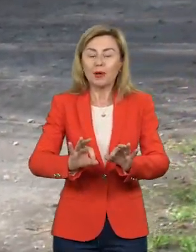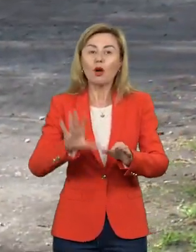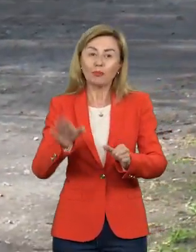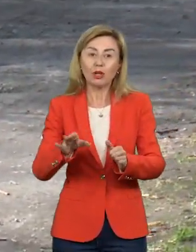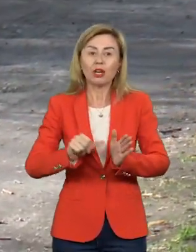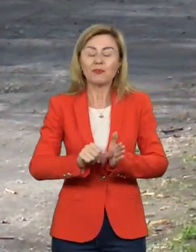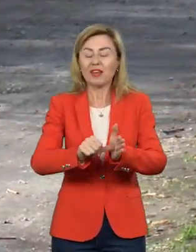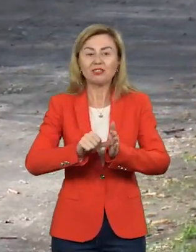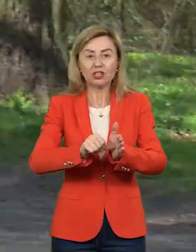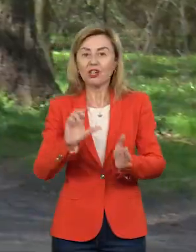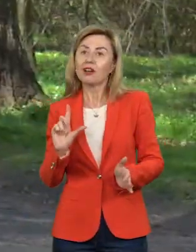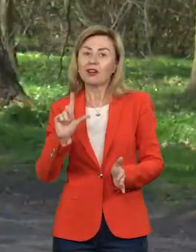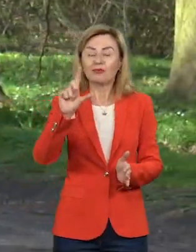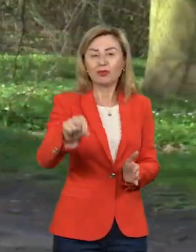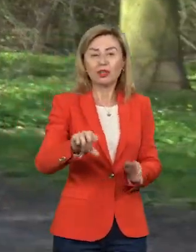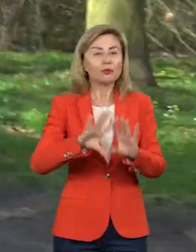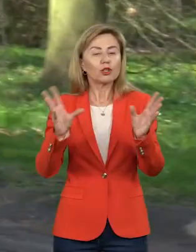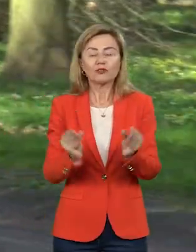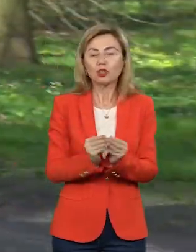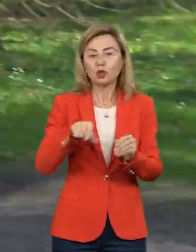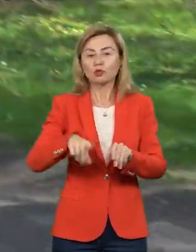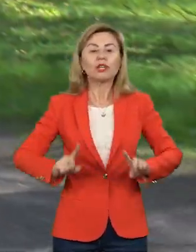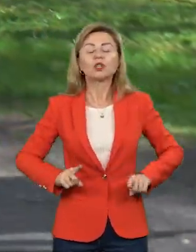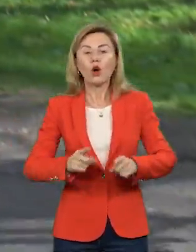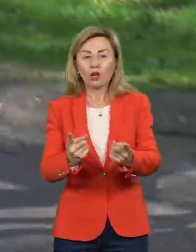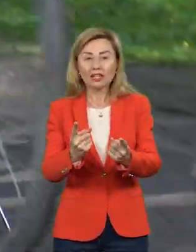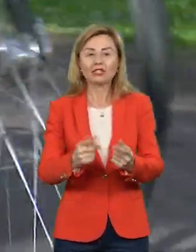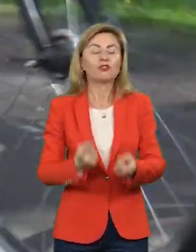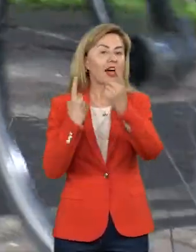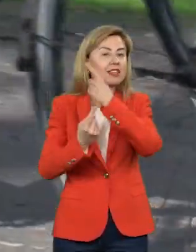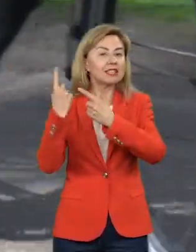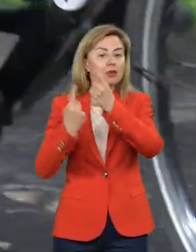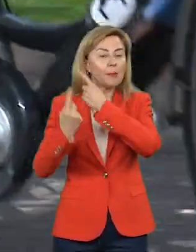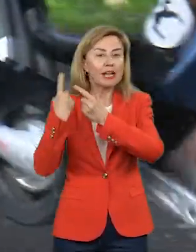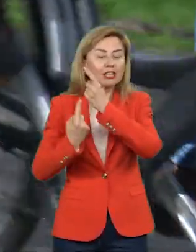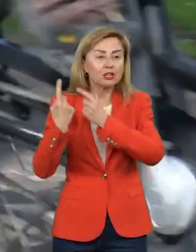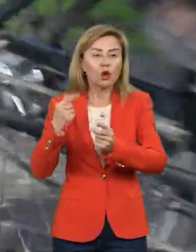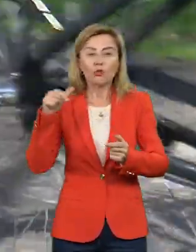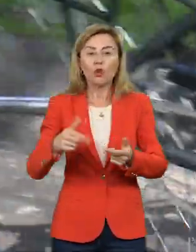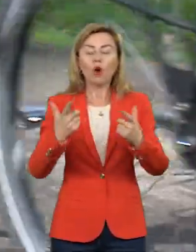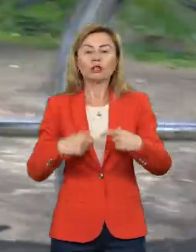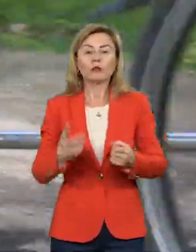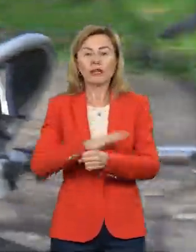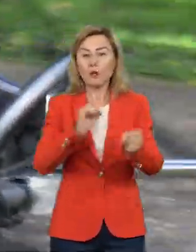Na to liczymy bo dla nich te wszystkie imprezy i wydarzenia turystyczne, które będą projektowane, będą się odbywać.